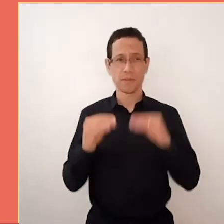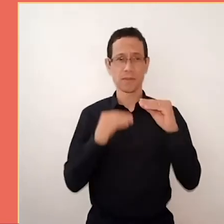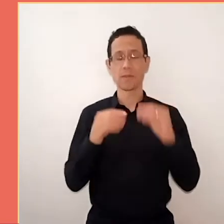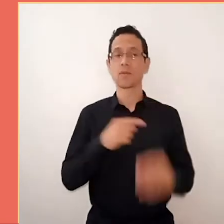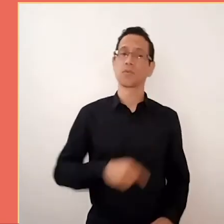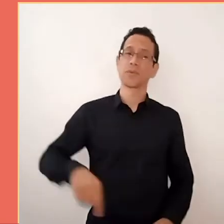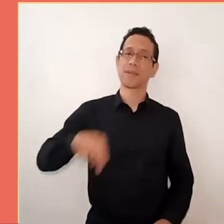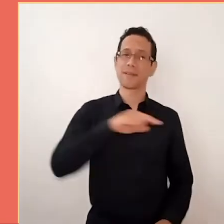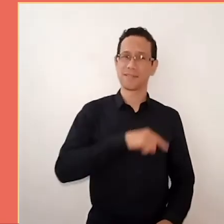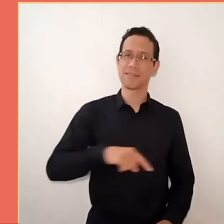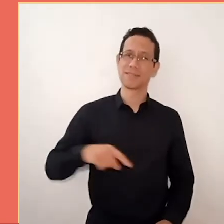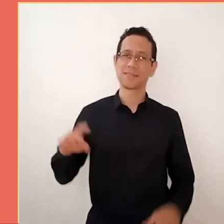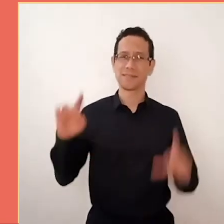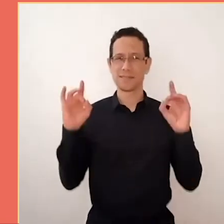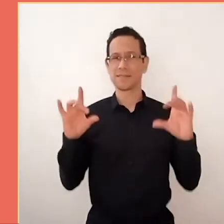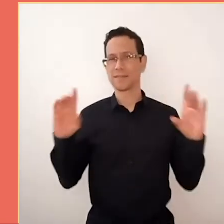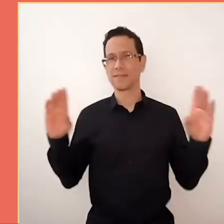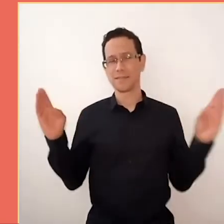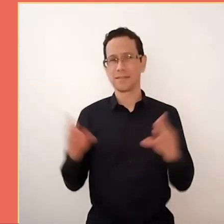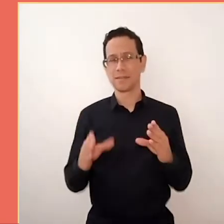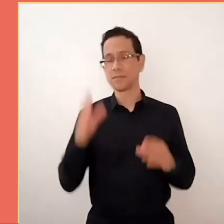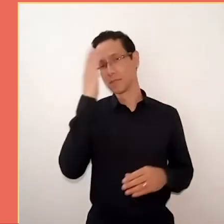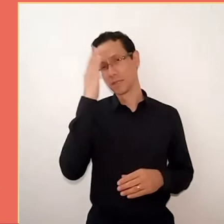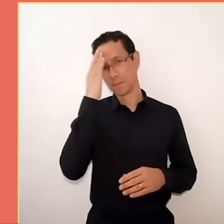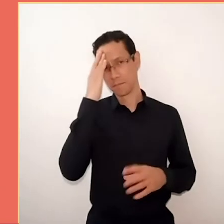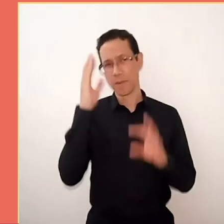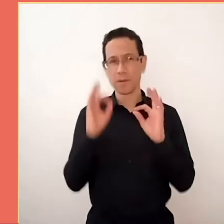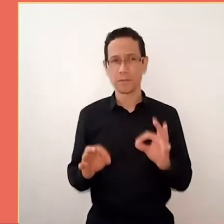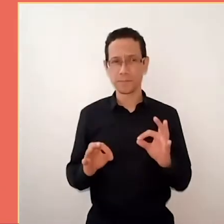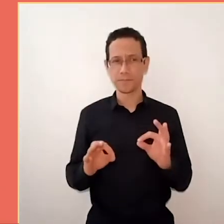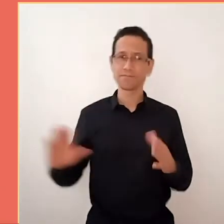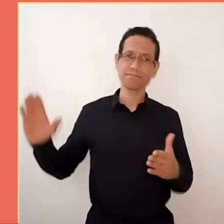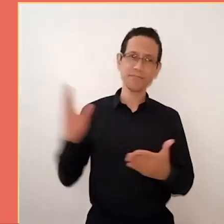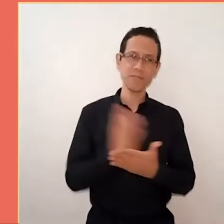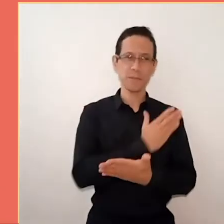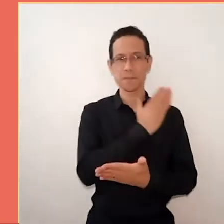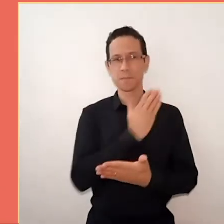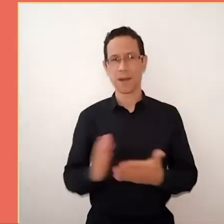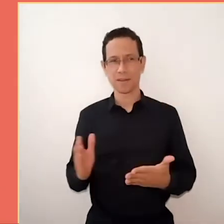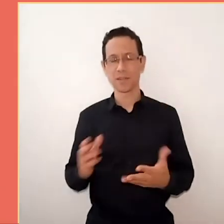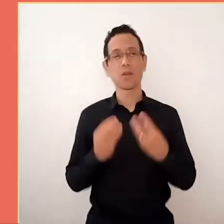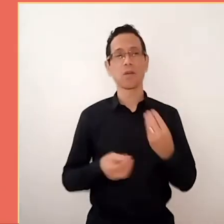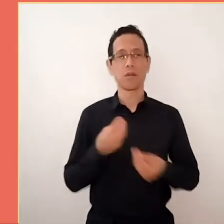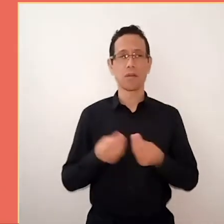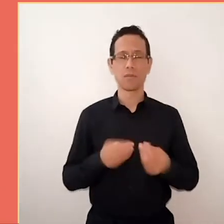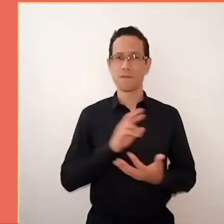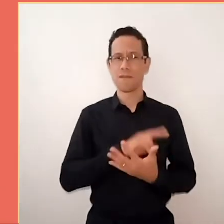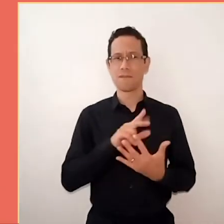Nós temos que saber fazer isso, temos que discernir o joio do trigo, o que é que separa. Como fazer uma boa… Olha quantas coisas a gente tem que saber.